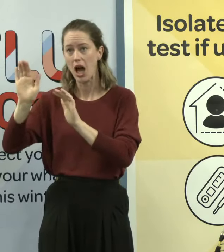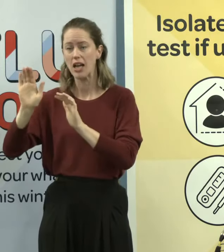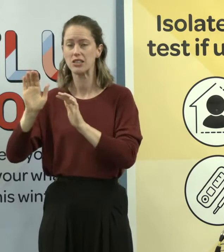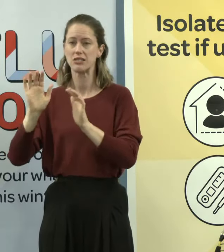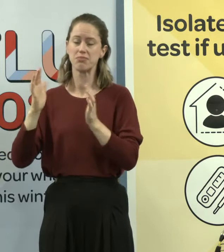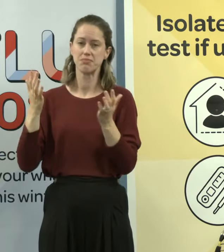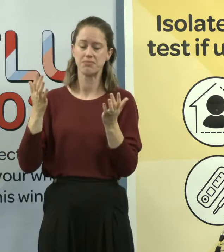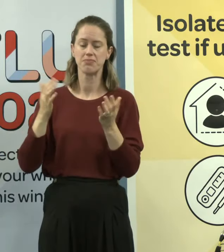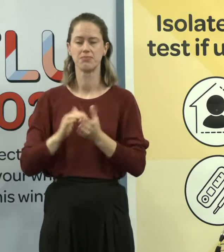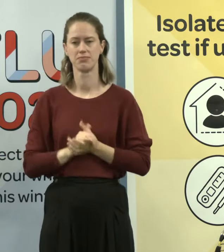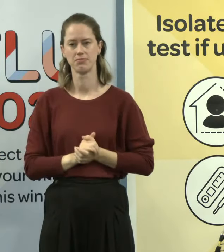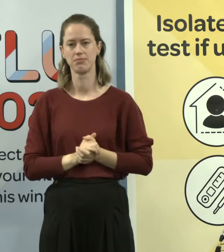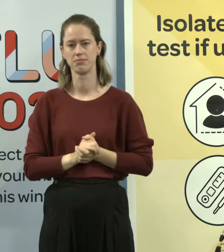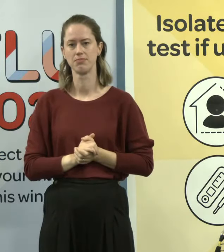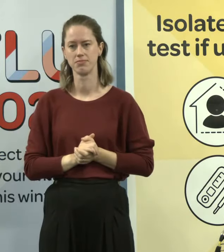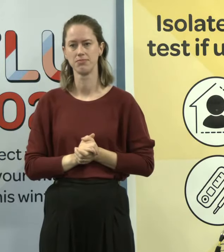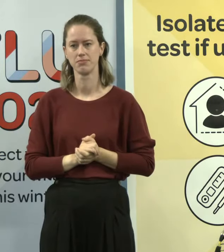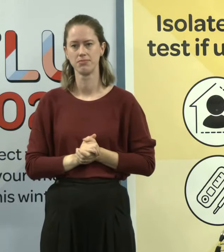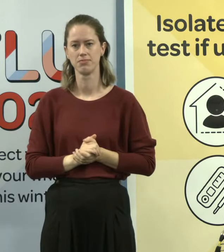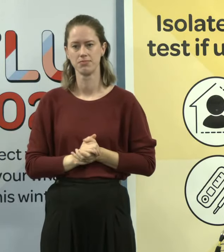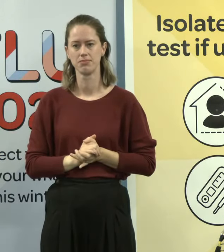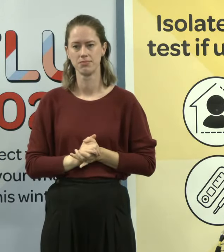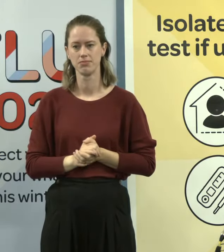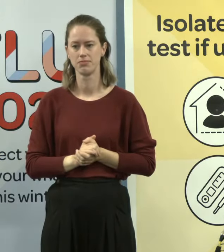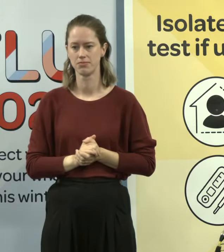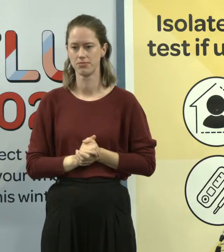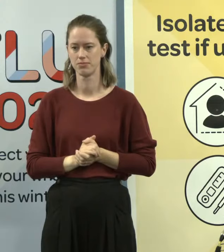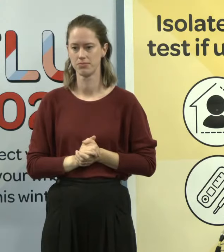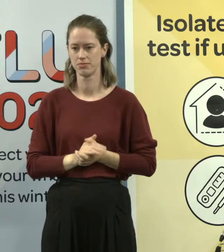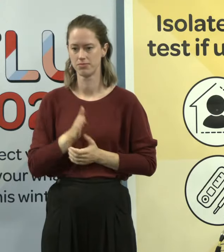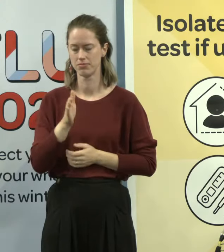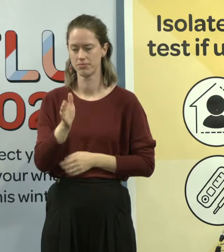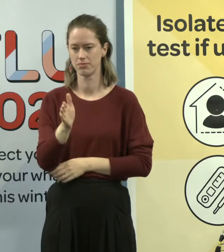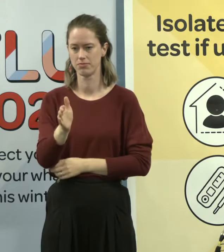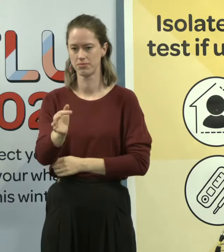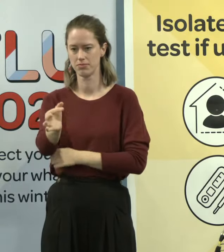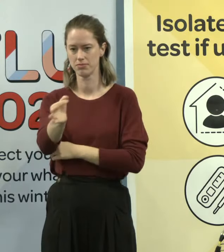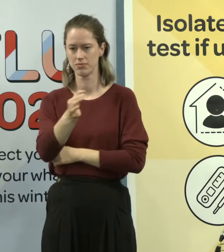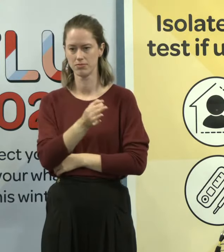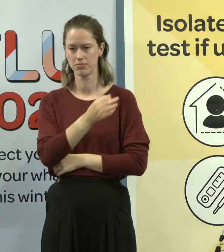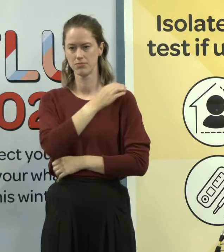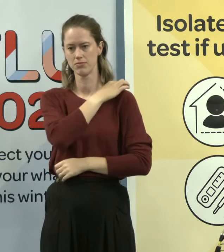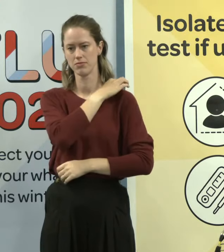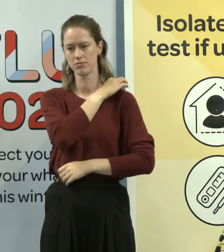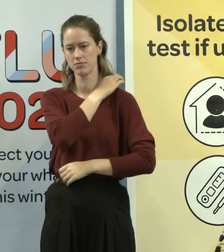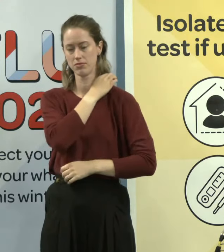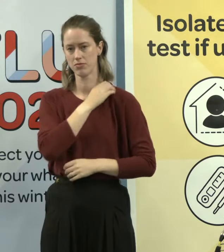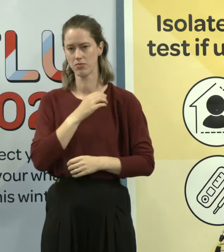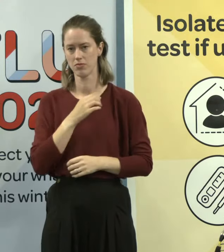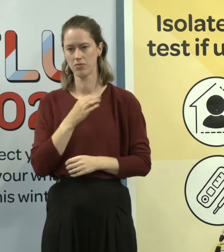te wa ka whakaarohia ka hua ake te pikinga nga mate engari he